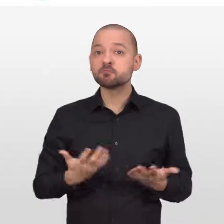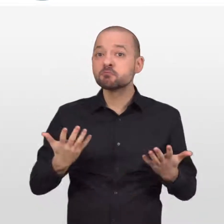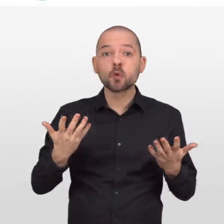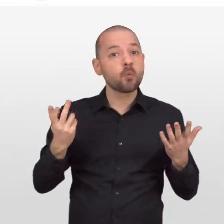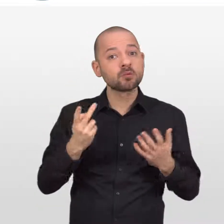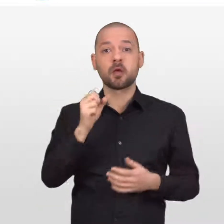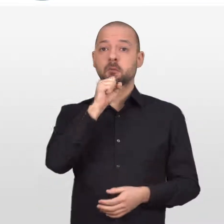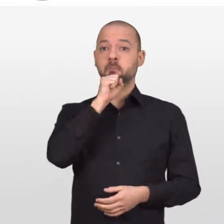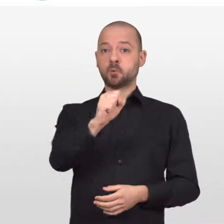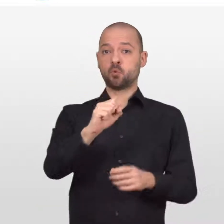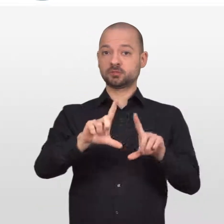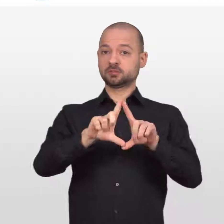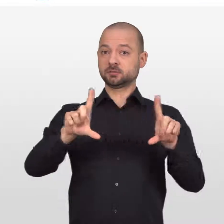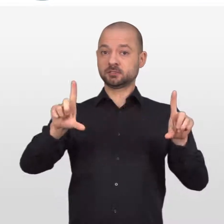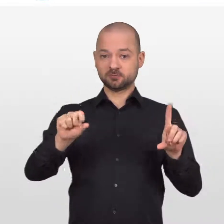Oder schreiben Sie uns per Post: Nebo nám zašlete dopis na adresu: